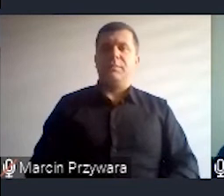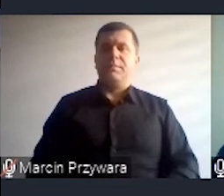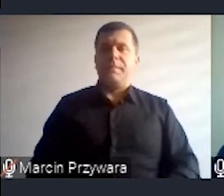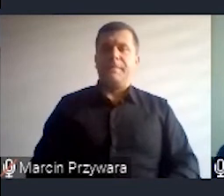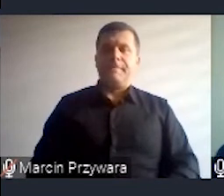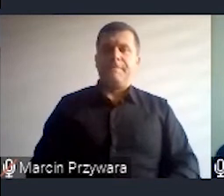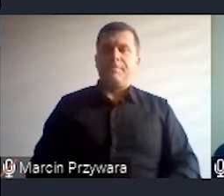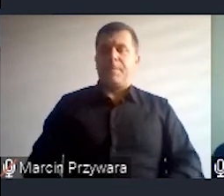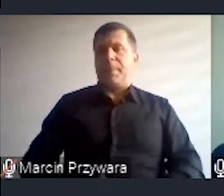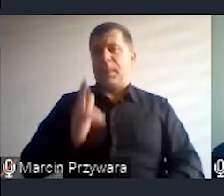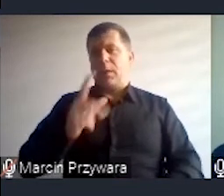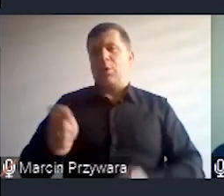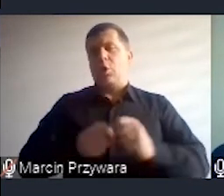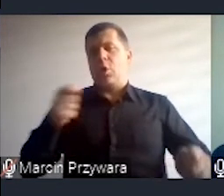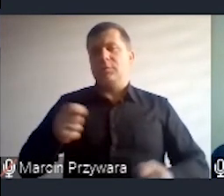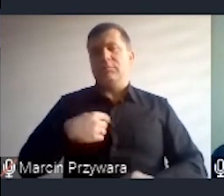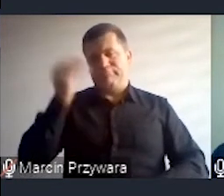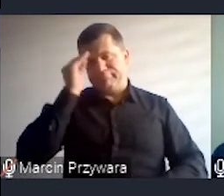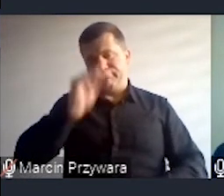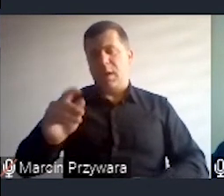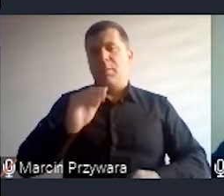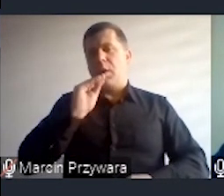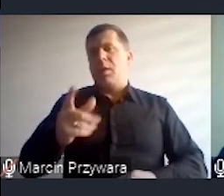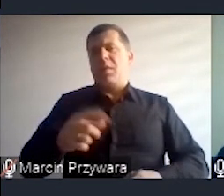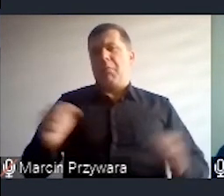W każdym razie rozwiązanie polecam. Nie ma co się bać tego zakupu.